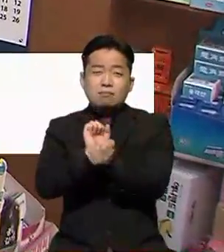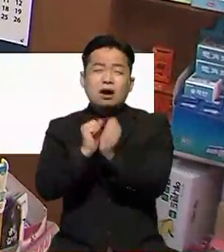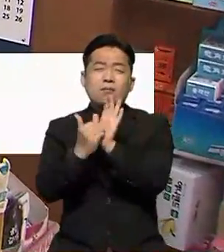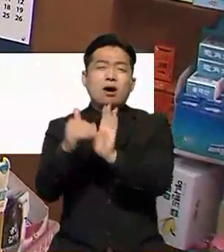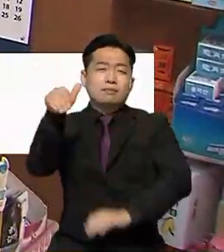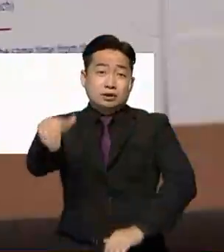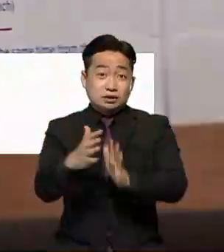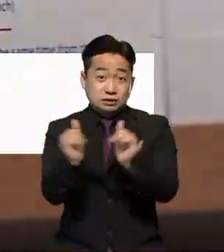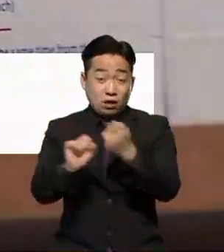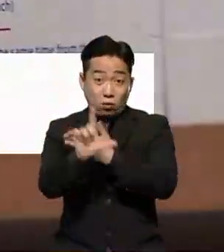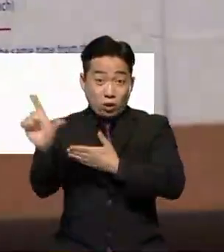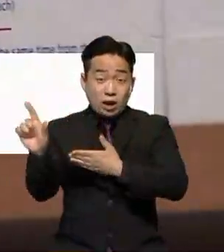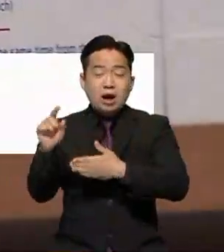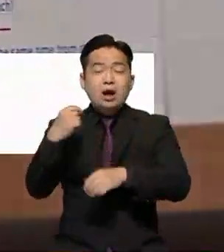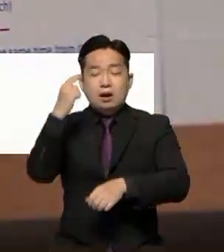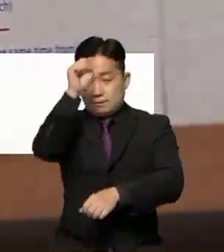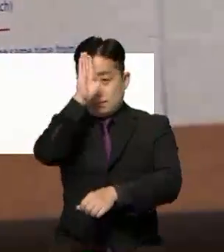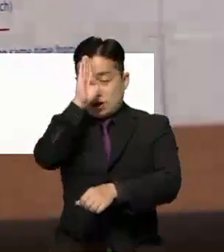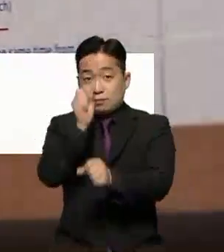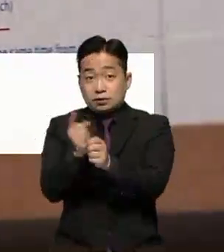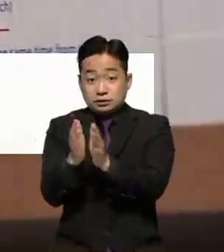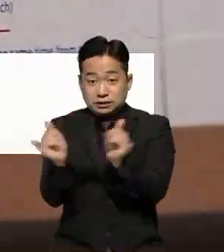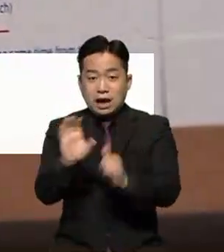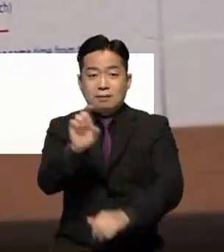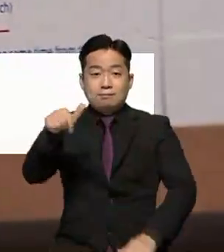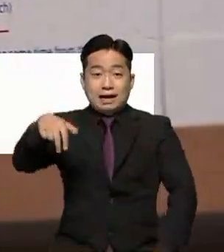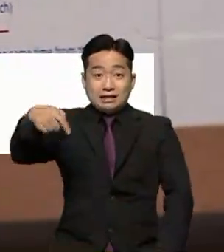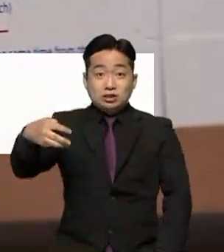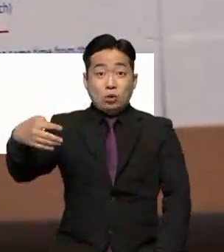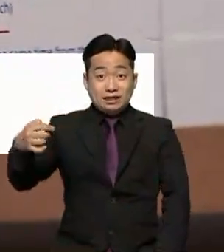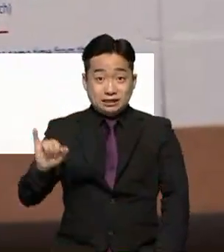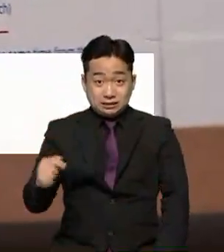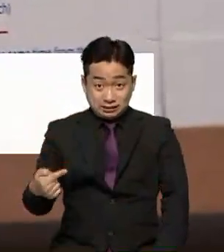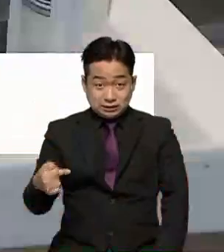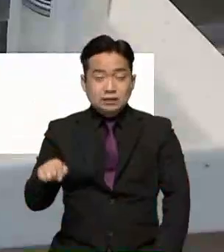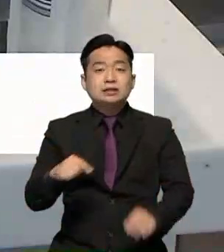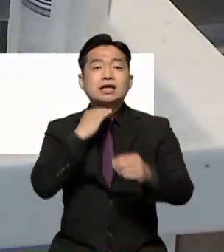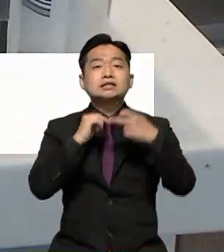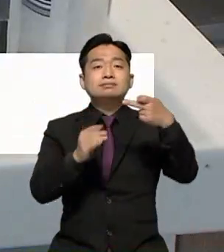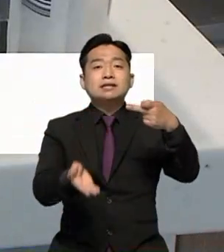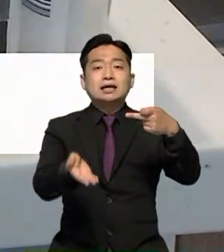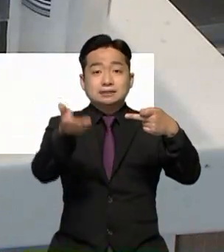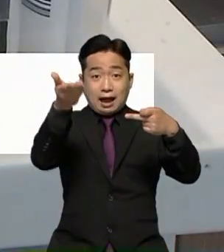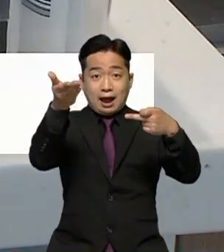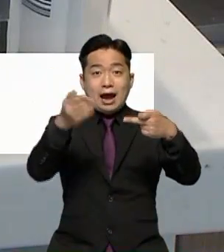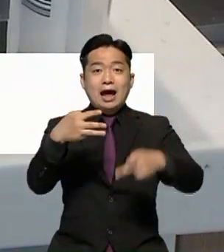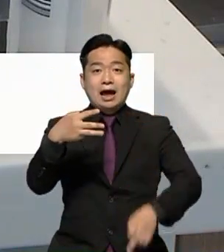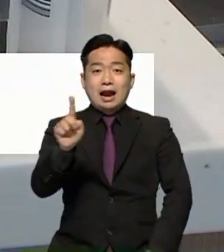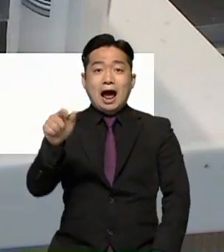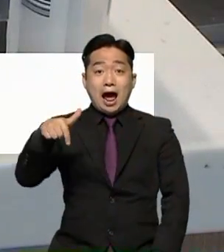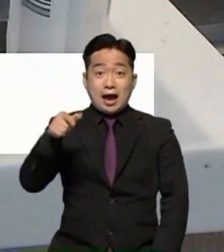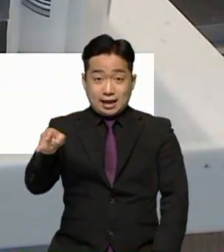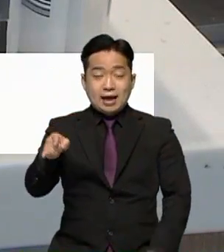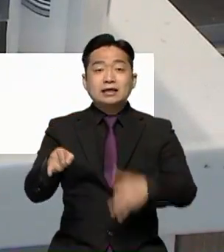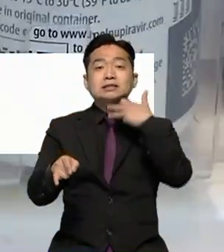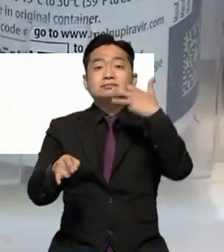외에 기저질환자의 경우 팍스로비드는 12세 이상이면 라게브리오는 18세 이상이면 처방받을 수 있습니다.